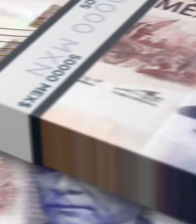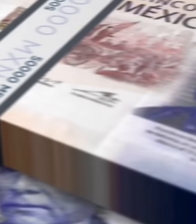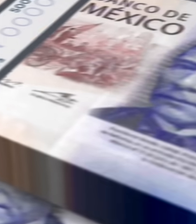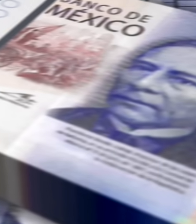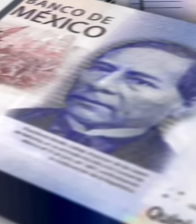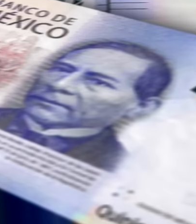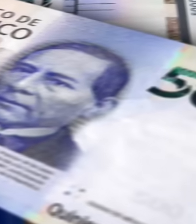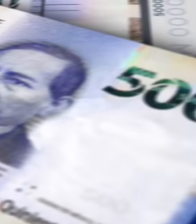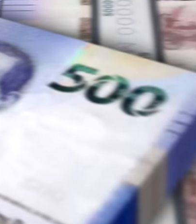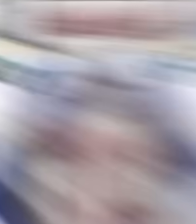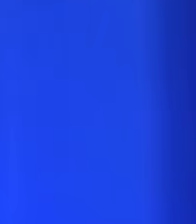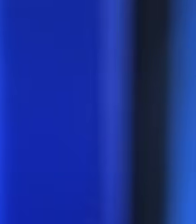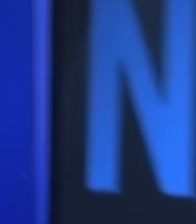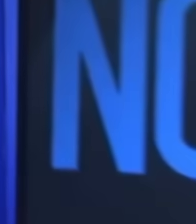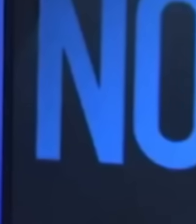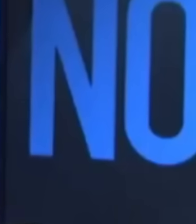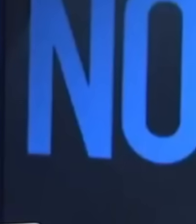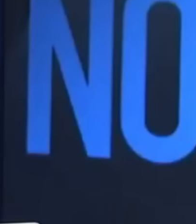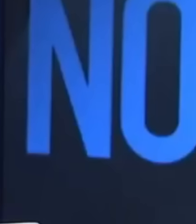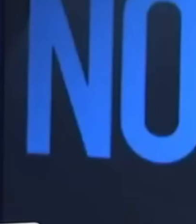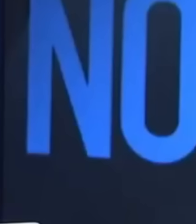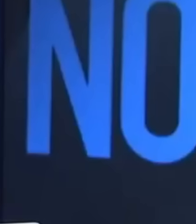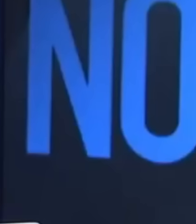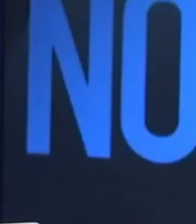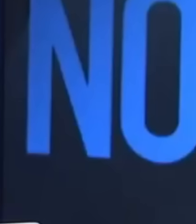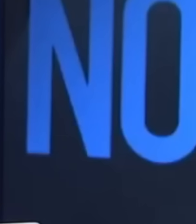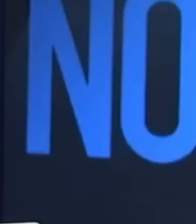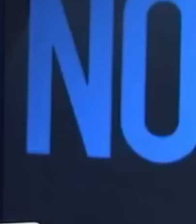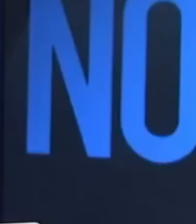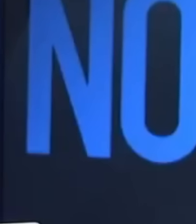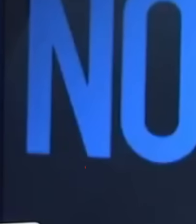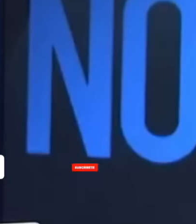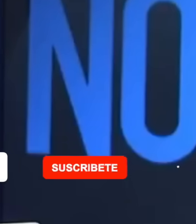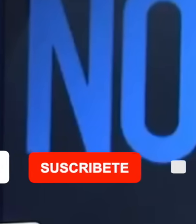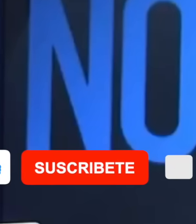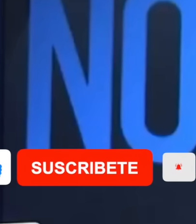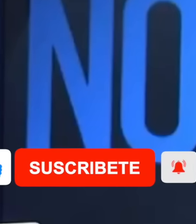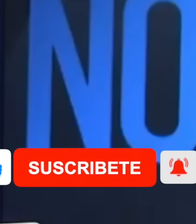tradicionales entraron en crisis financiera. No es una crisis de libertad de expresión,